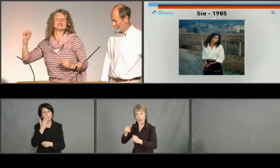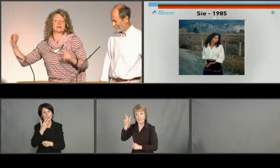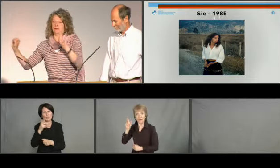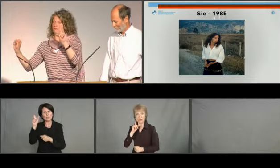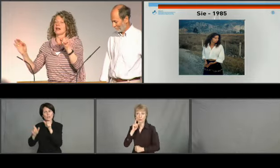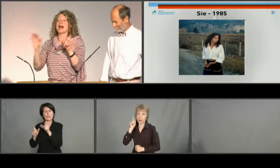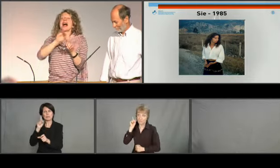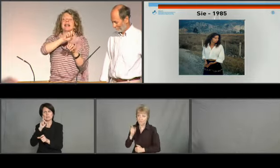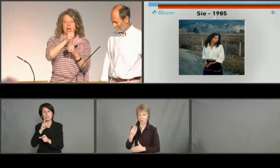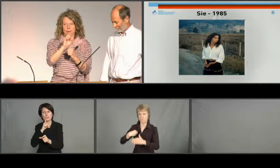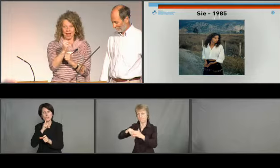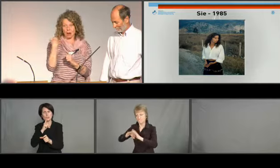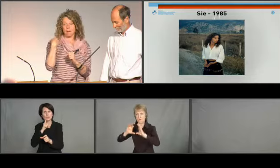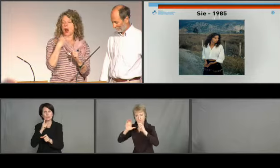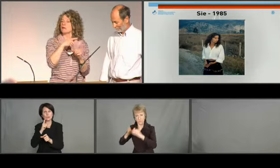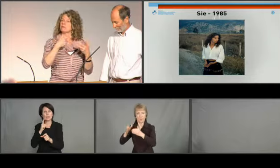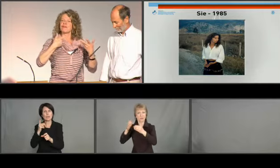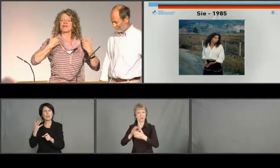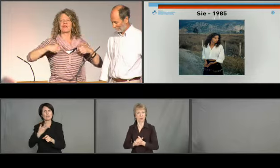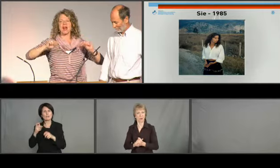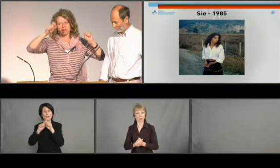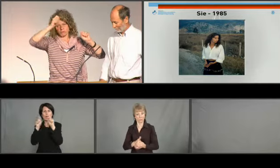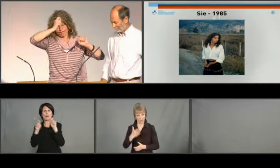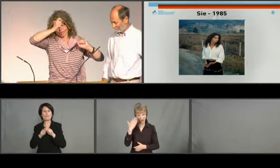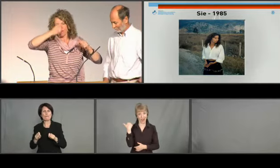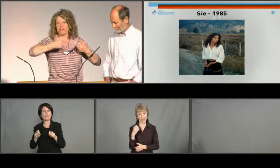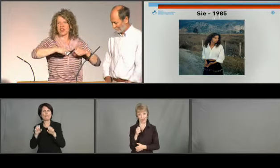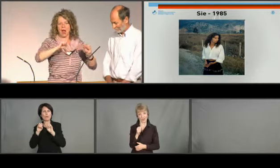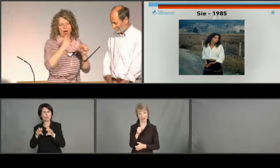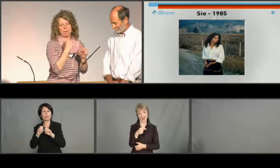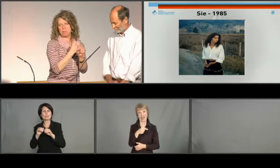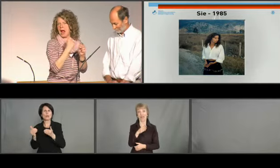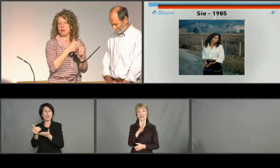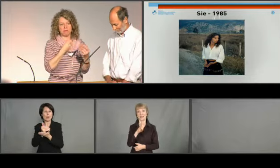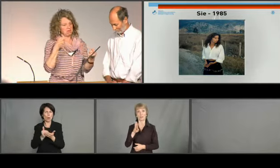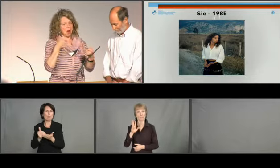also in der Deutschschweiz, war man aktiv und